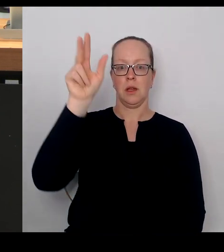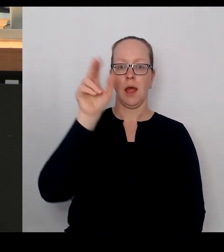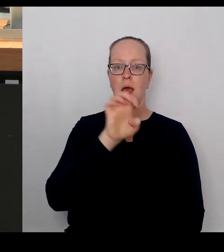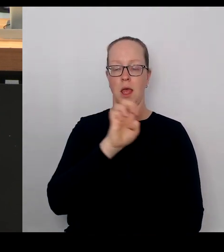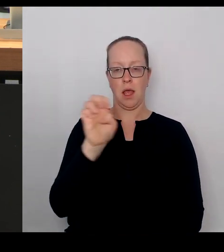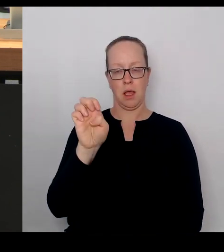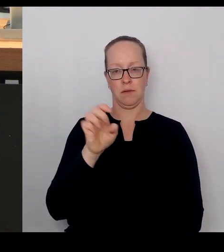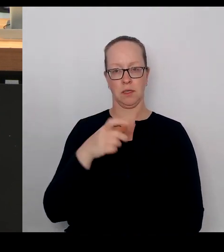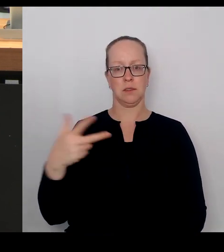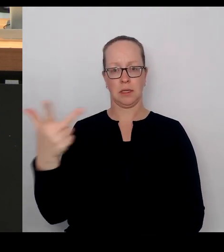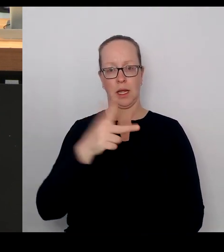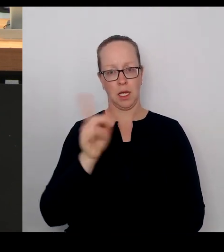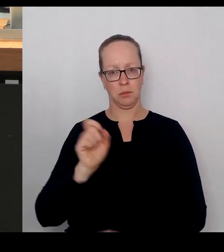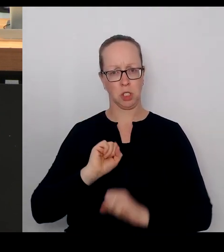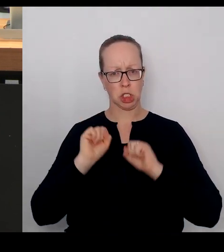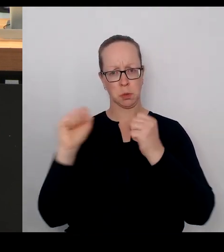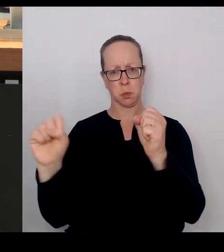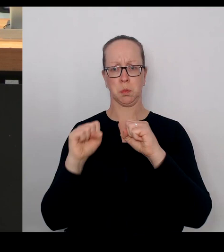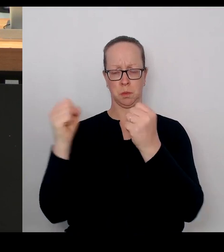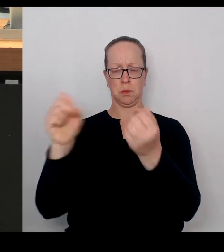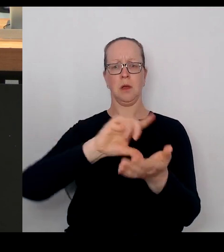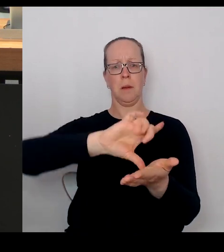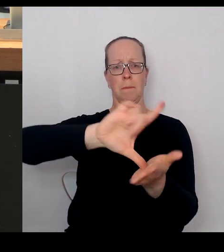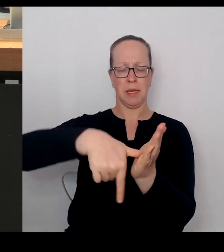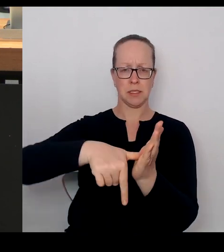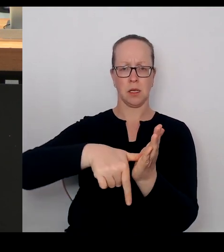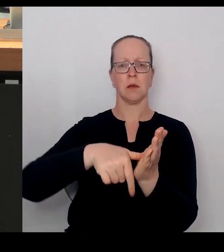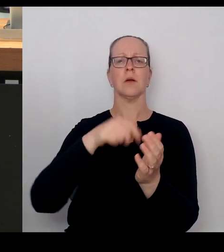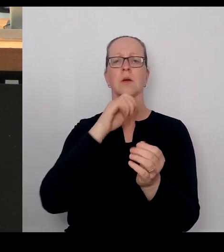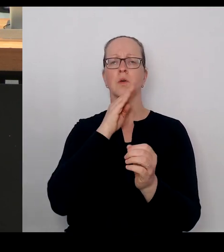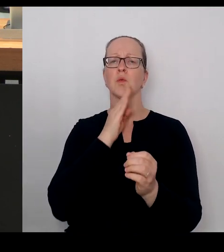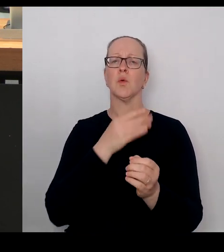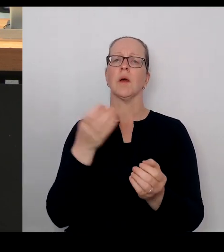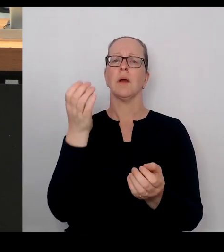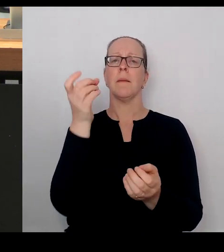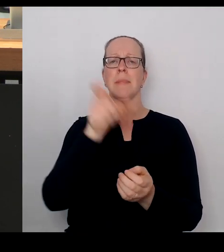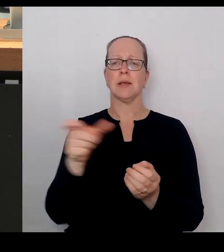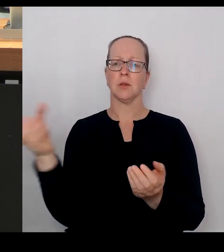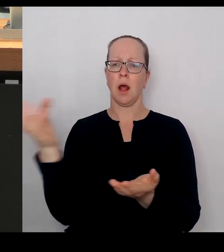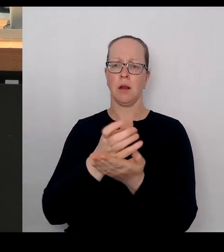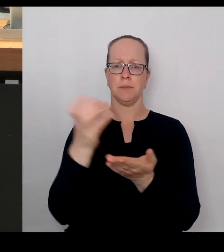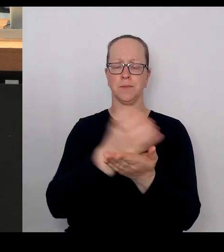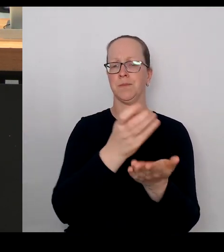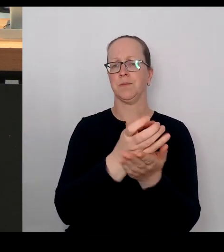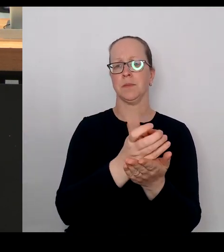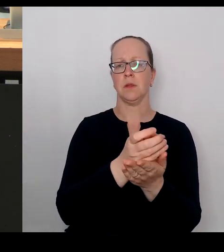Antragsvolumen abarbeiten, damit es schneller geht. Setzen Sie die digitale Antragstellung endlich um.